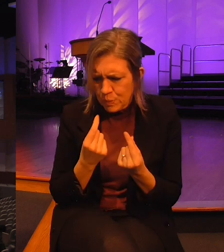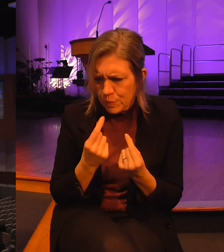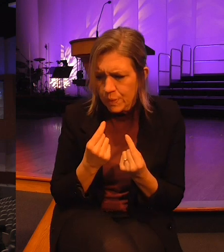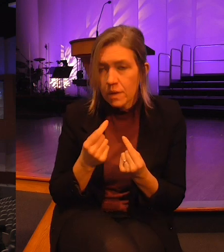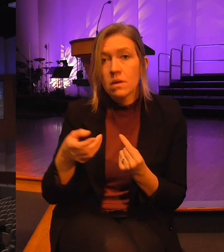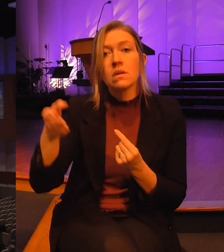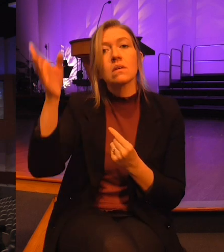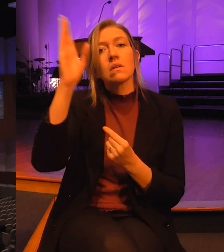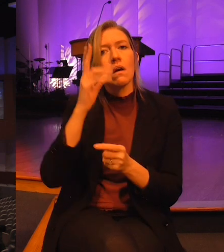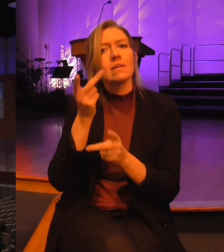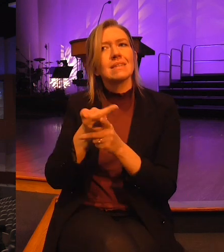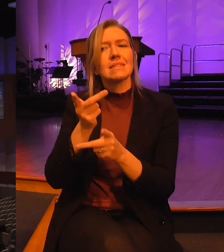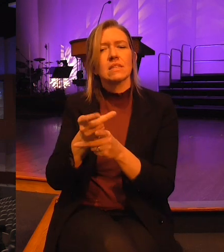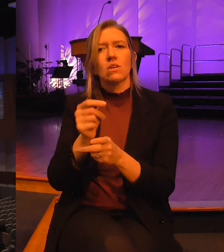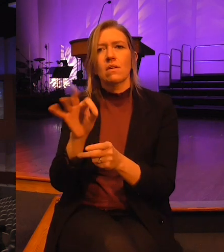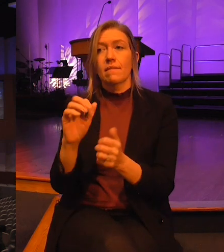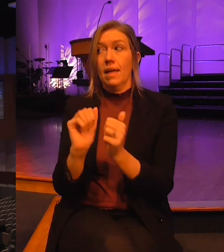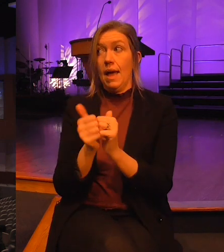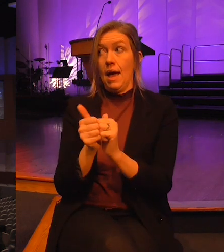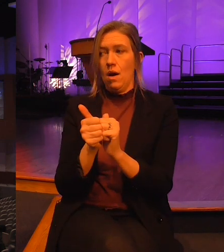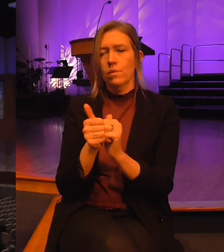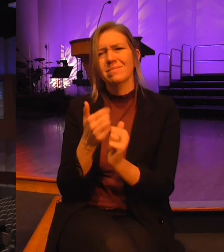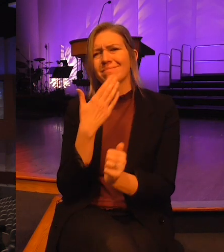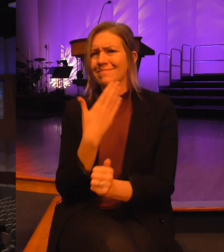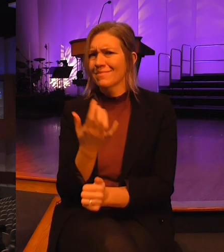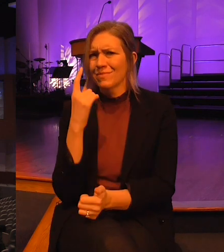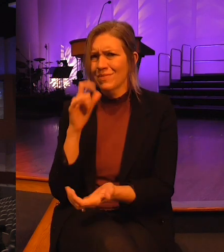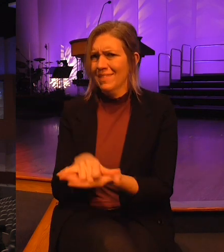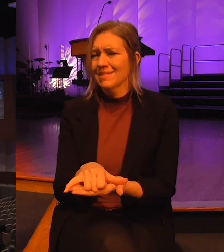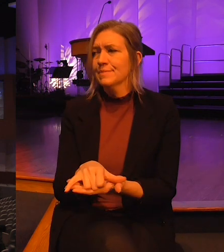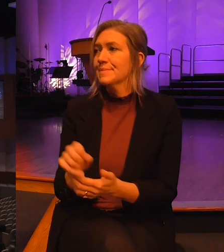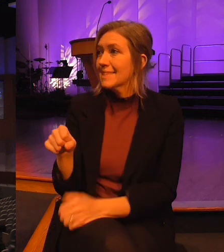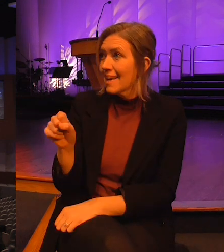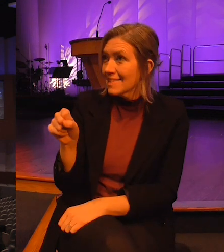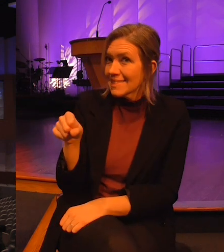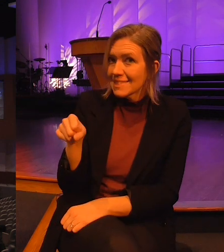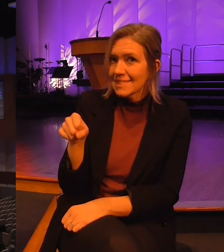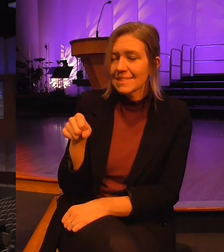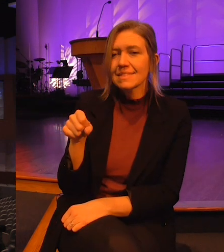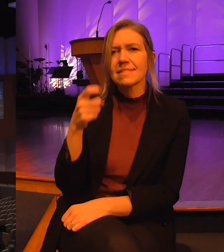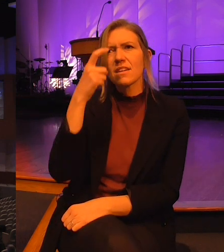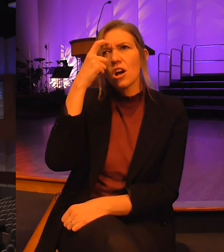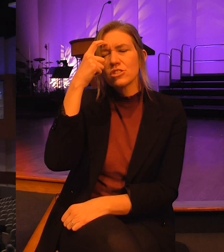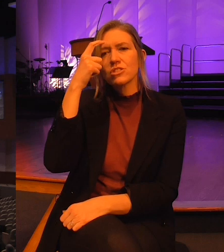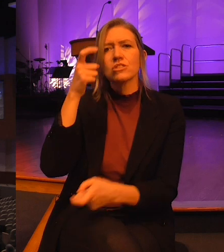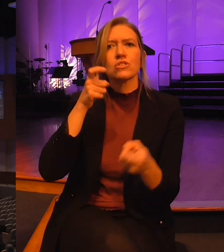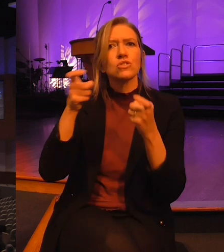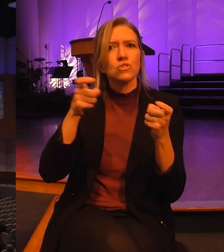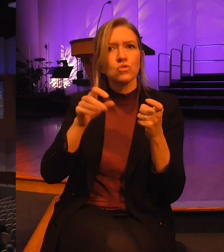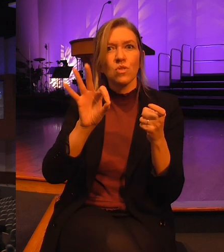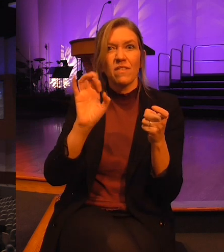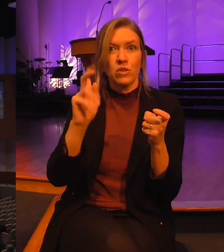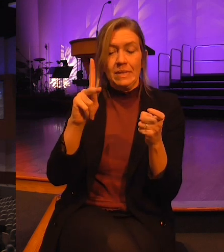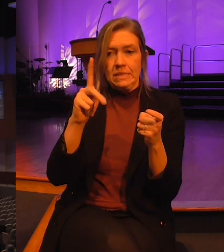del cómo, entonces sí, sí, como un fanático del control consciente. Siempre me convencí